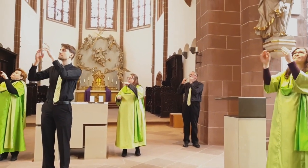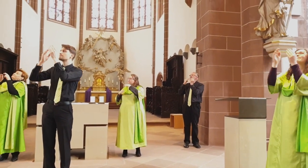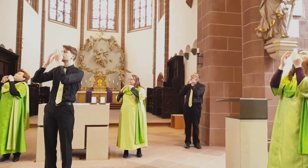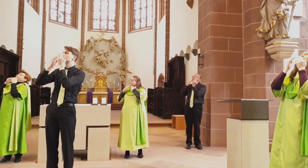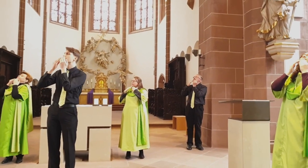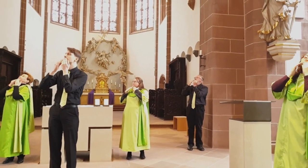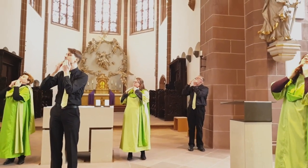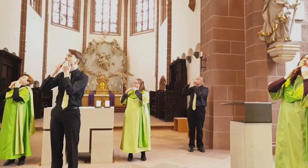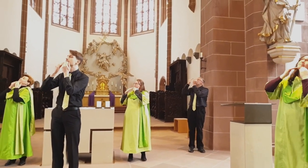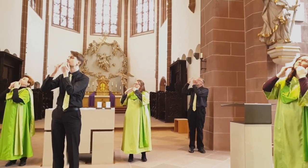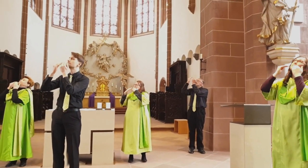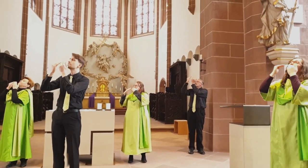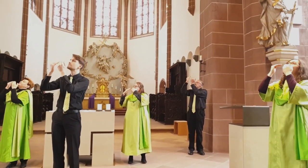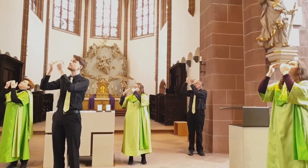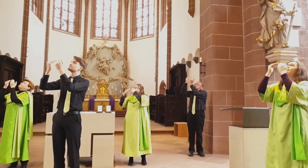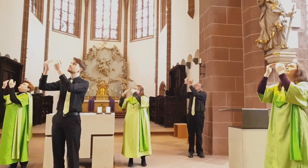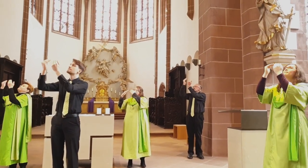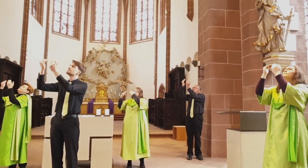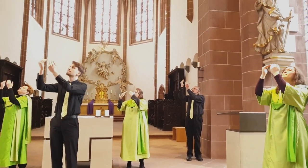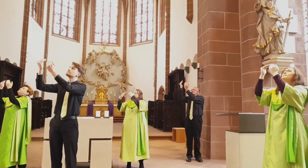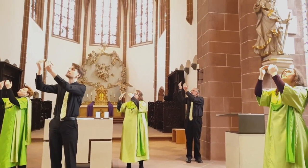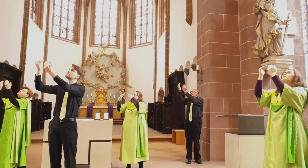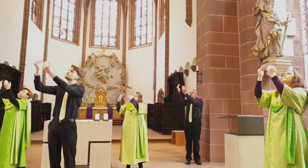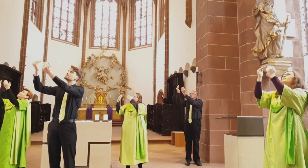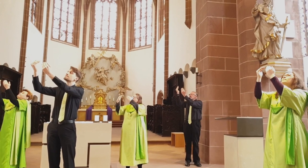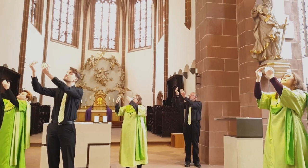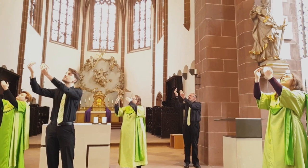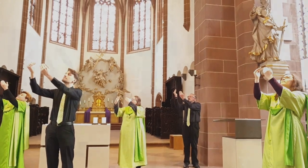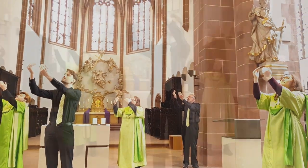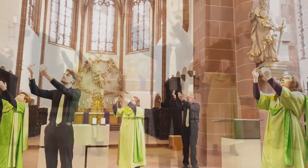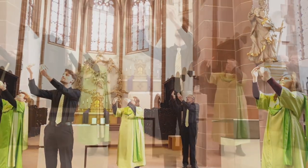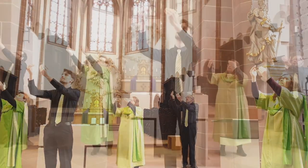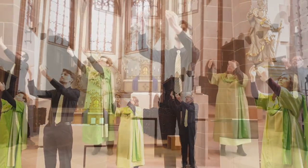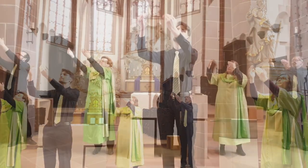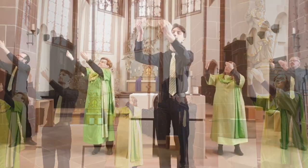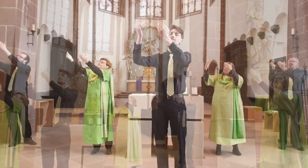verschieden sind.